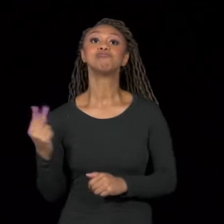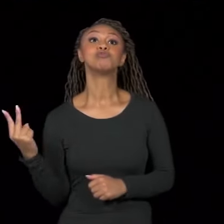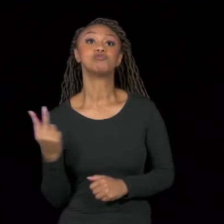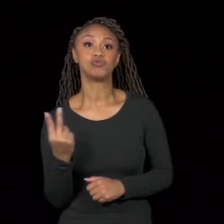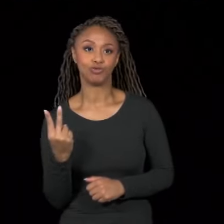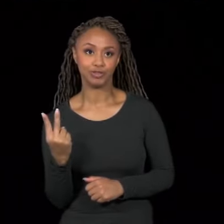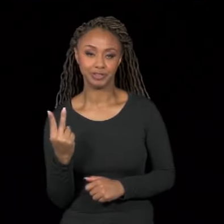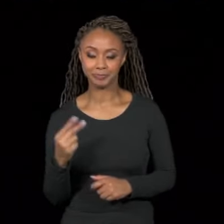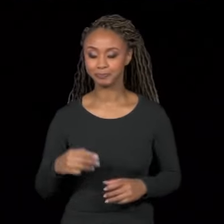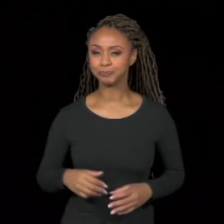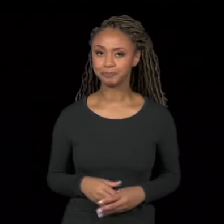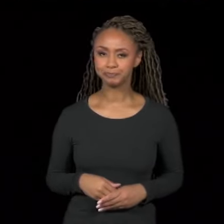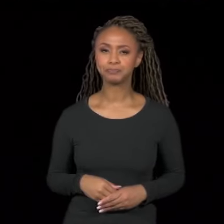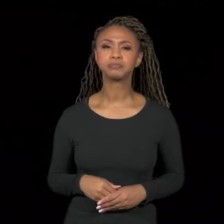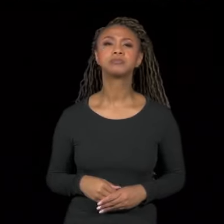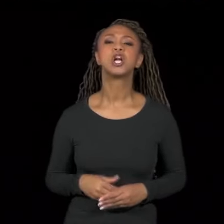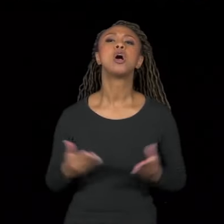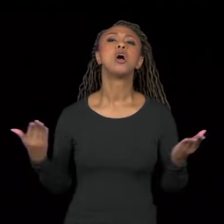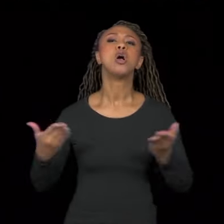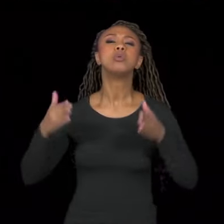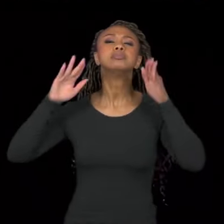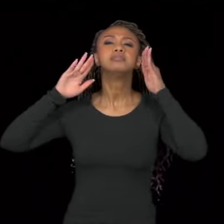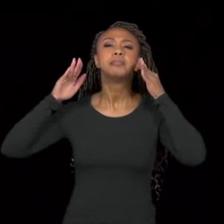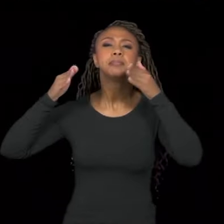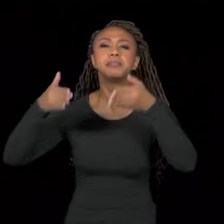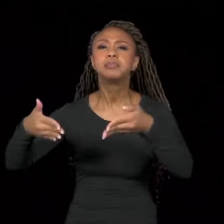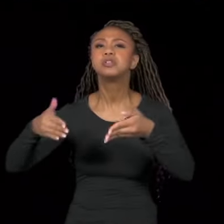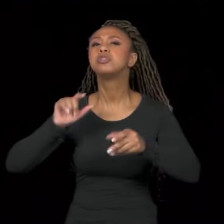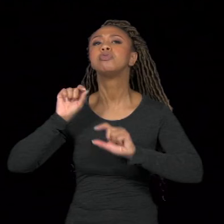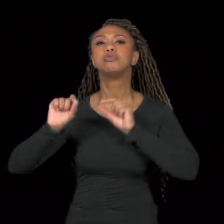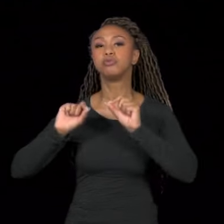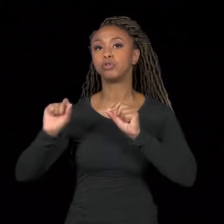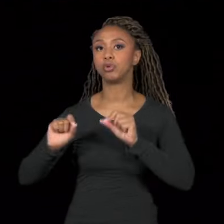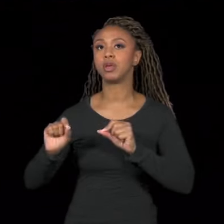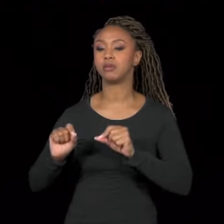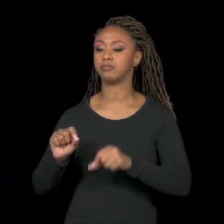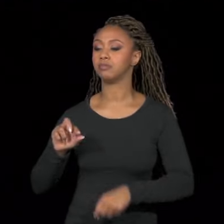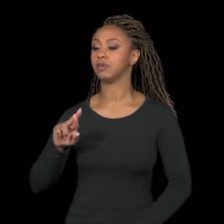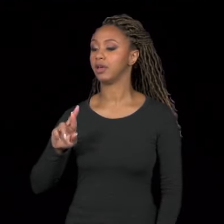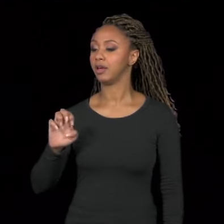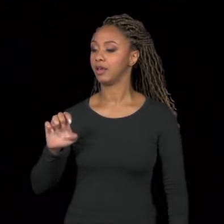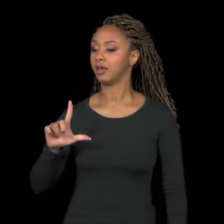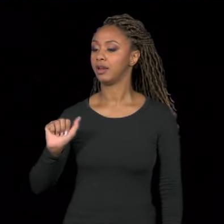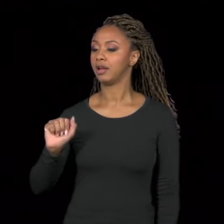NÓS VAMOS TRATAR ESPECIFICAMENTE AGORA DE RELACIONAMENTOS E CARDINALIDADE.